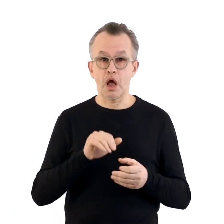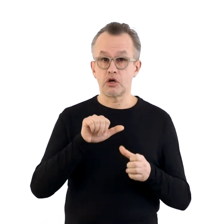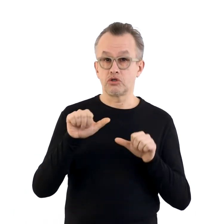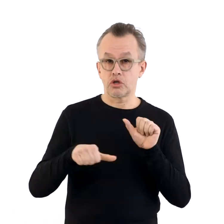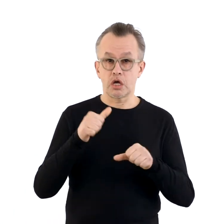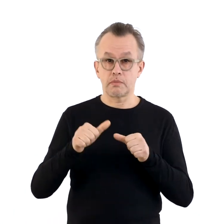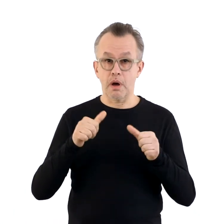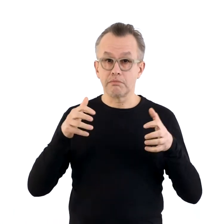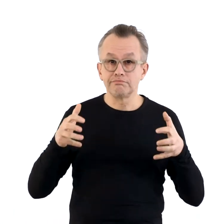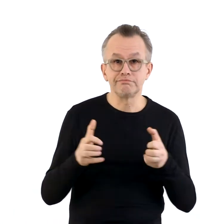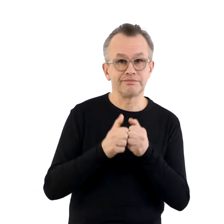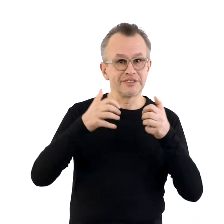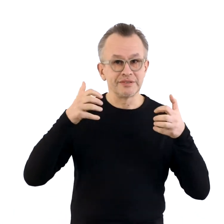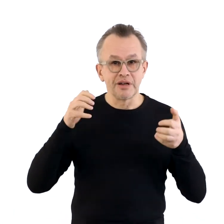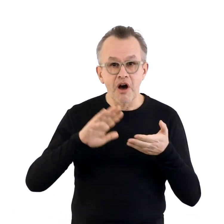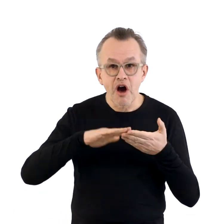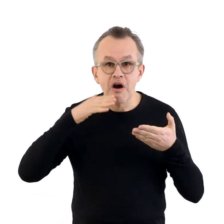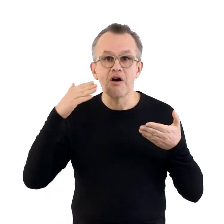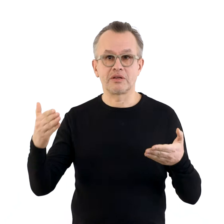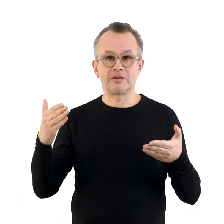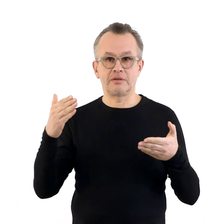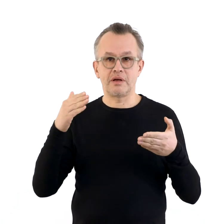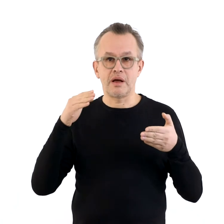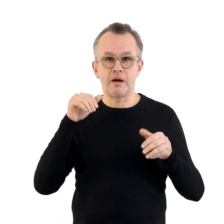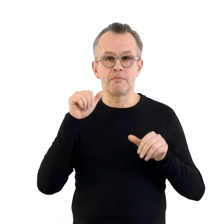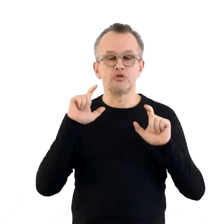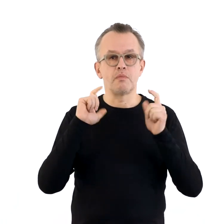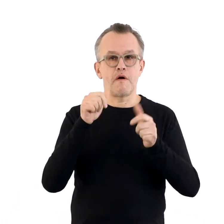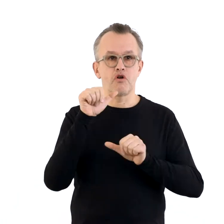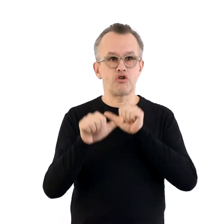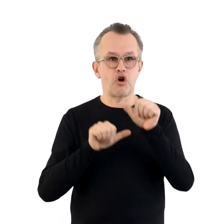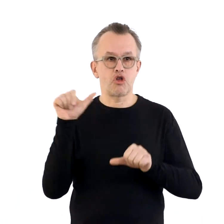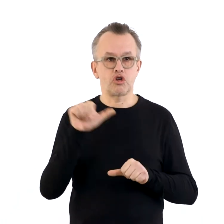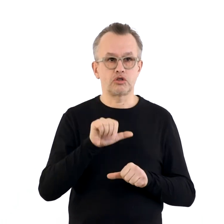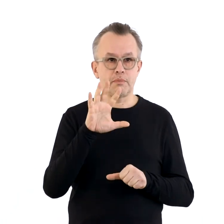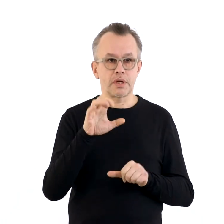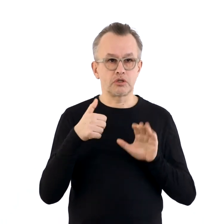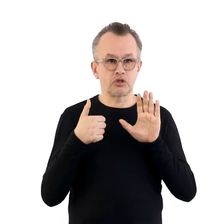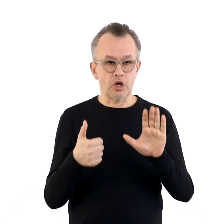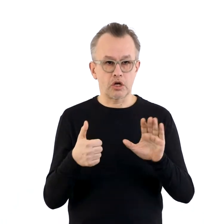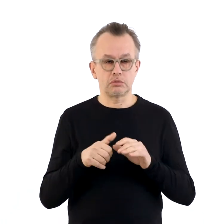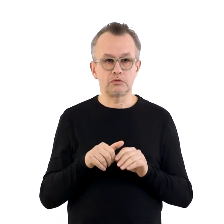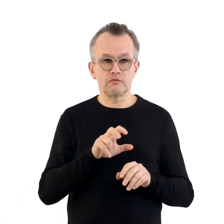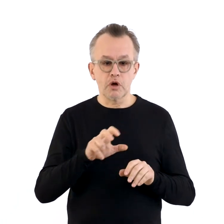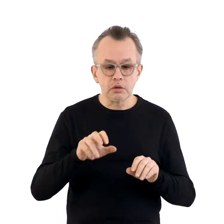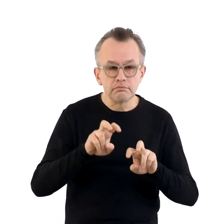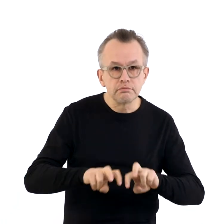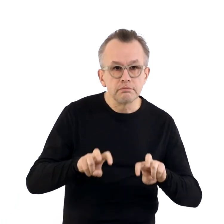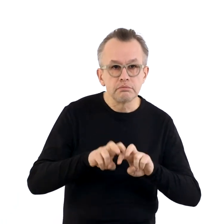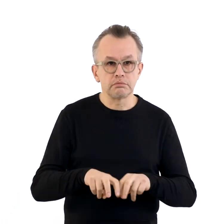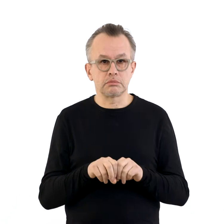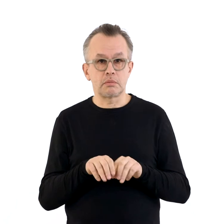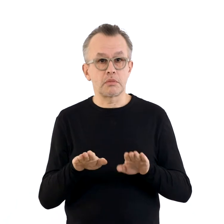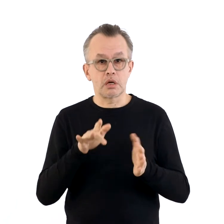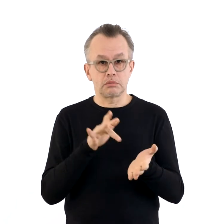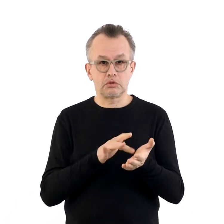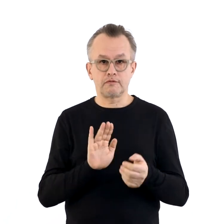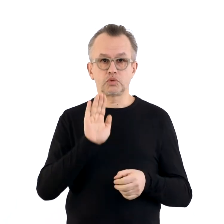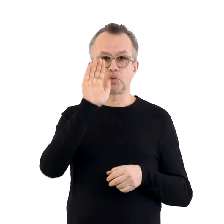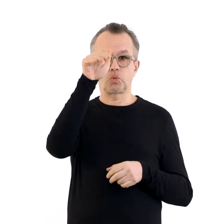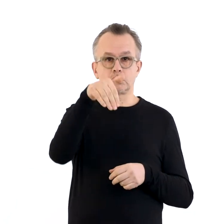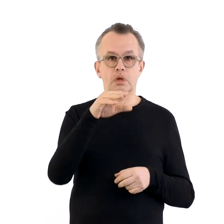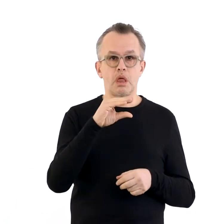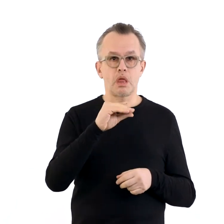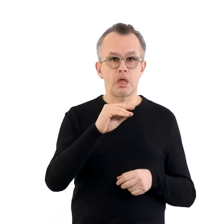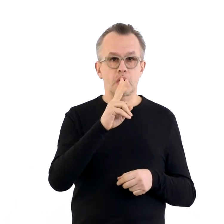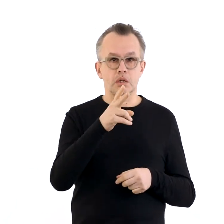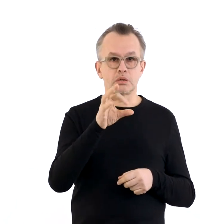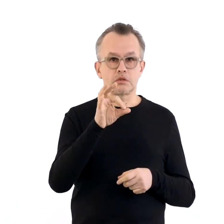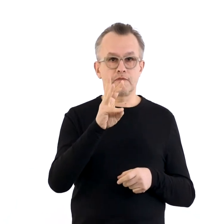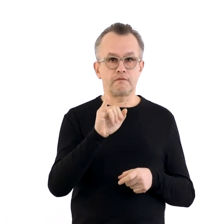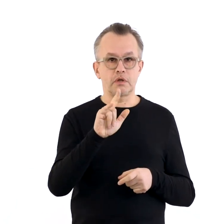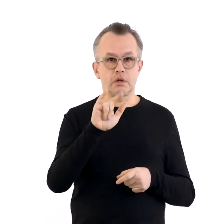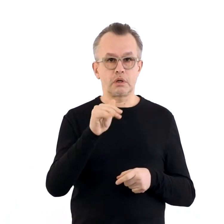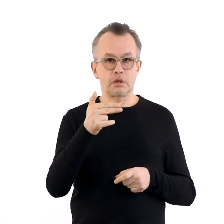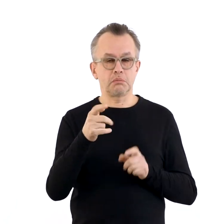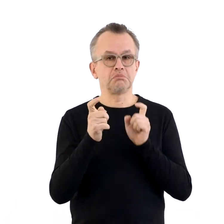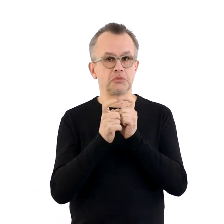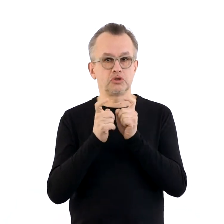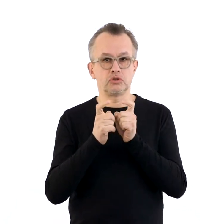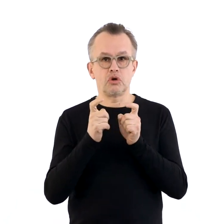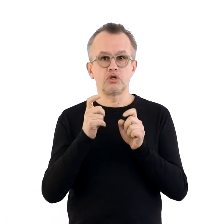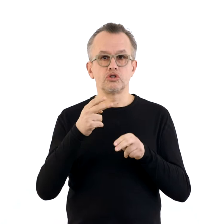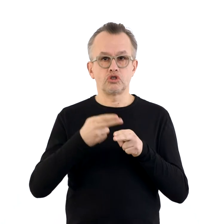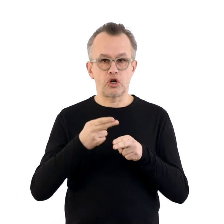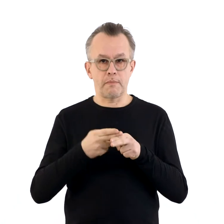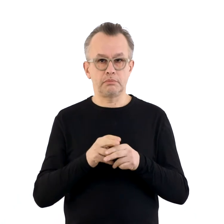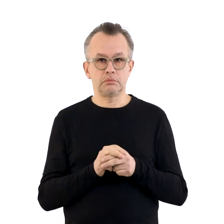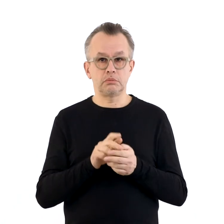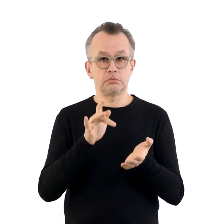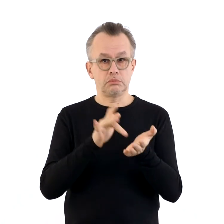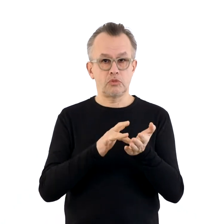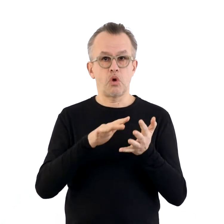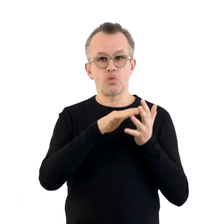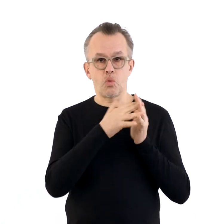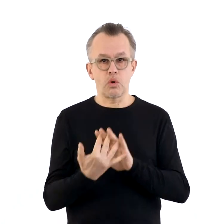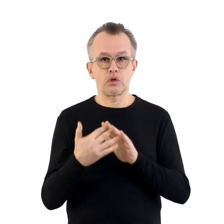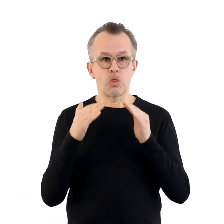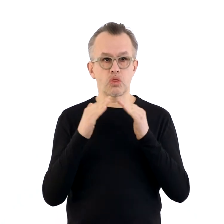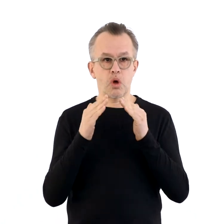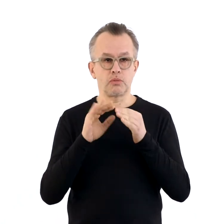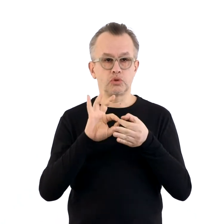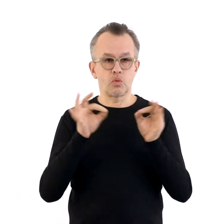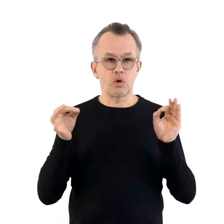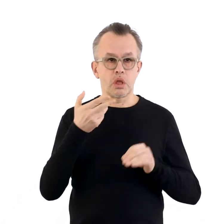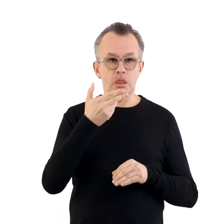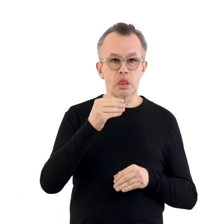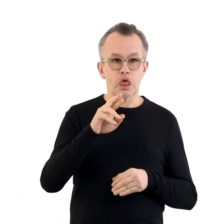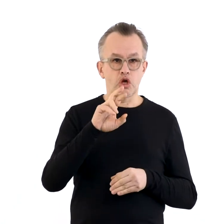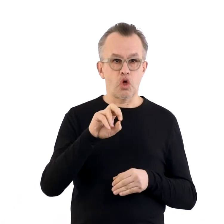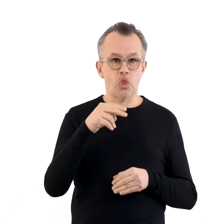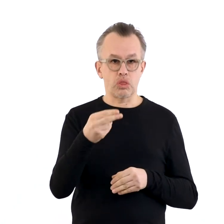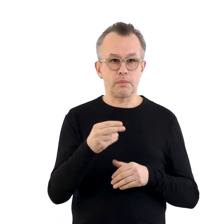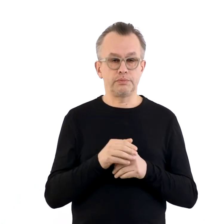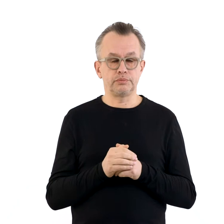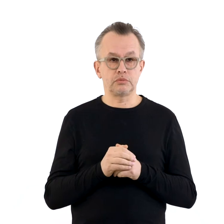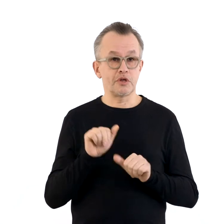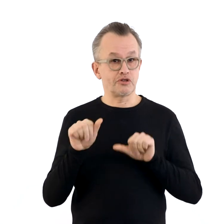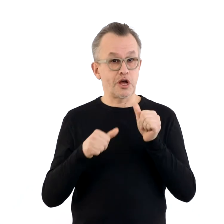Rzeźba została przypadkowo odkryta w 1506 r. podczas prac na wzgórzu Ekswilin (Rzym) w ruinach Złotego Domu Nerona..